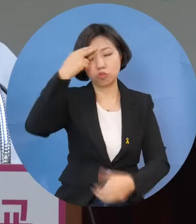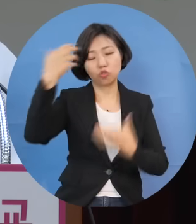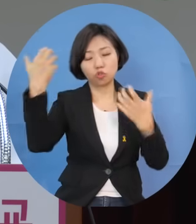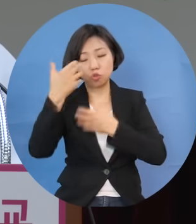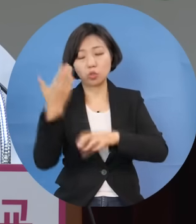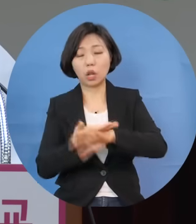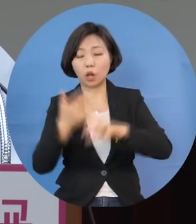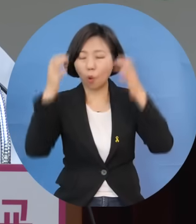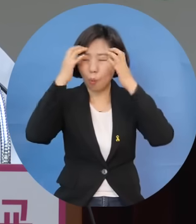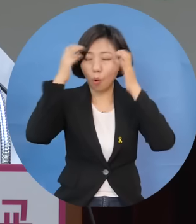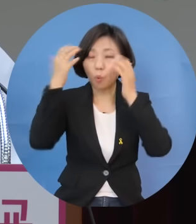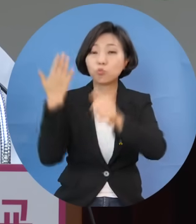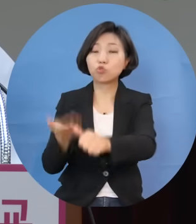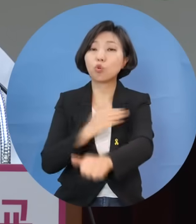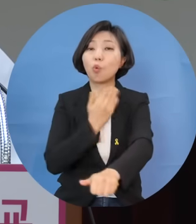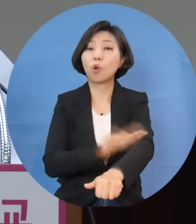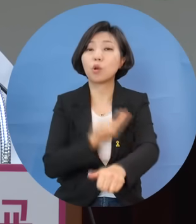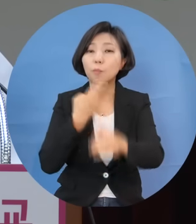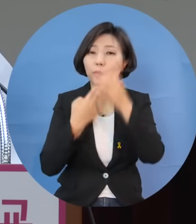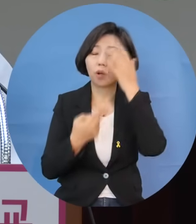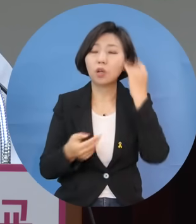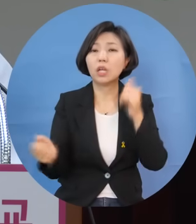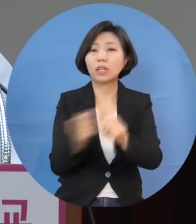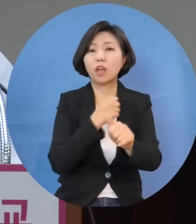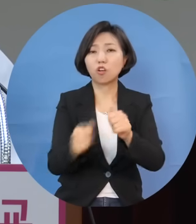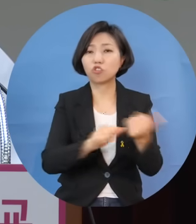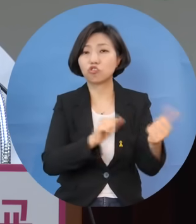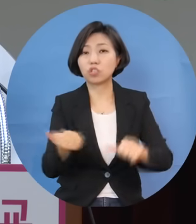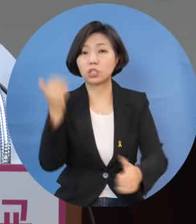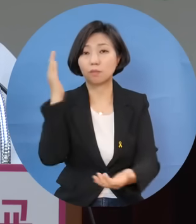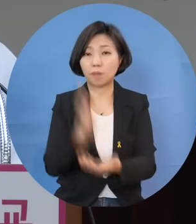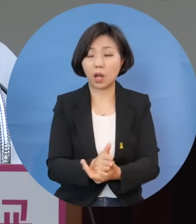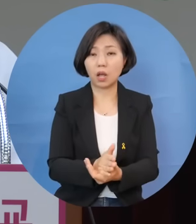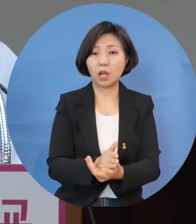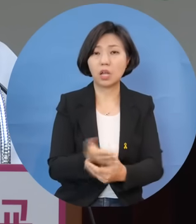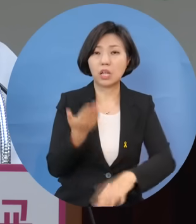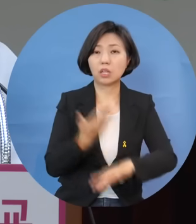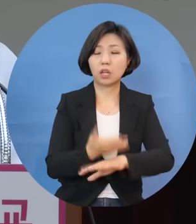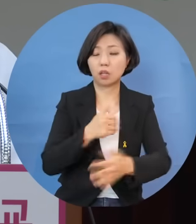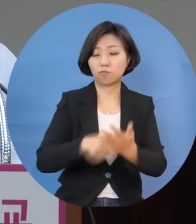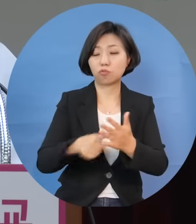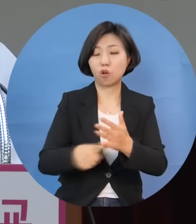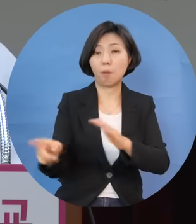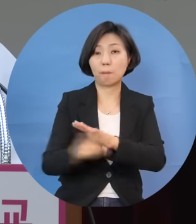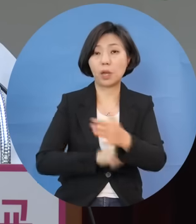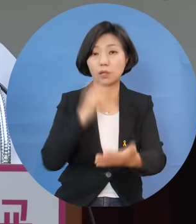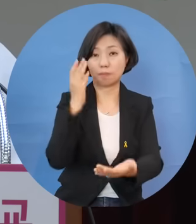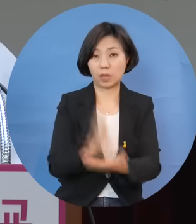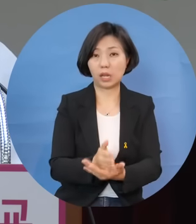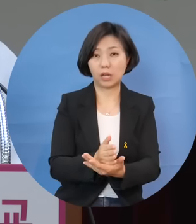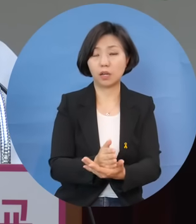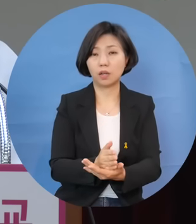그게 부처님의 가르침이에요. 첫째, 때리거나 죽이지 마라. 둘째, 남의 물건 홈치거나 뺏지 마라.